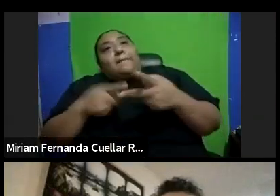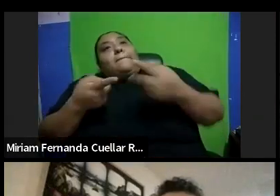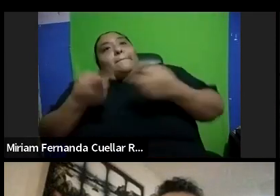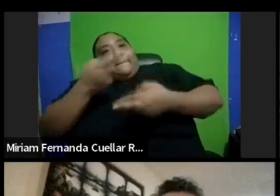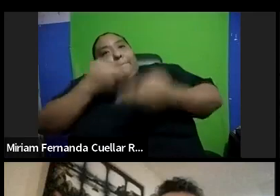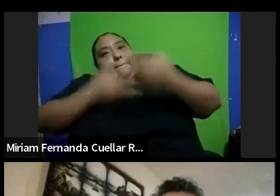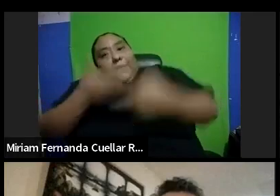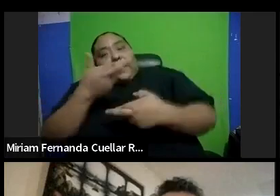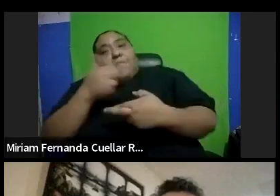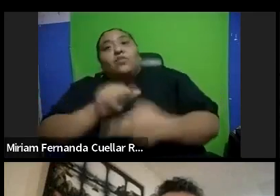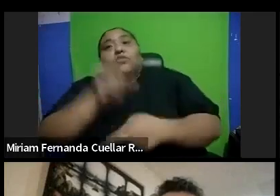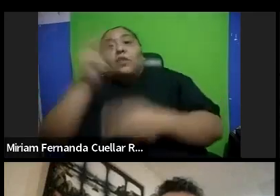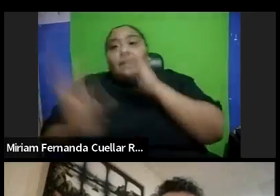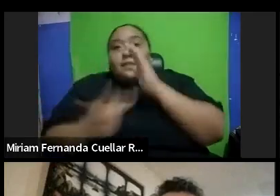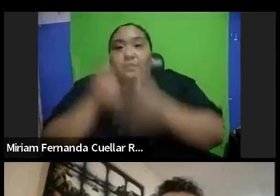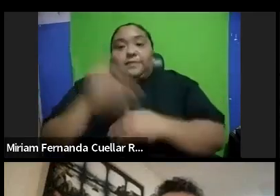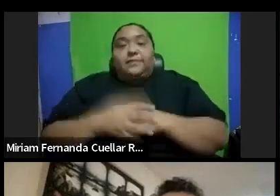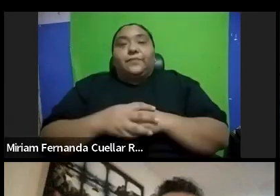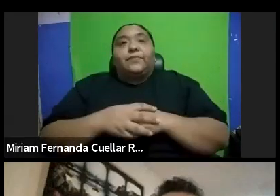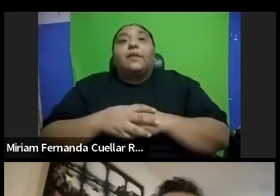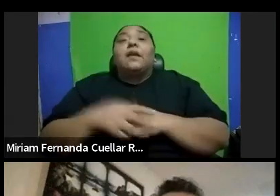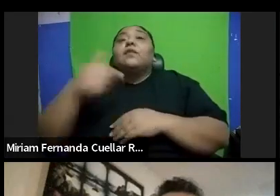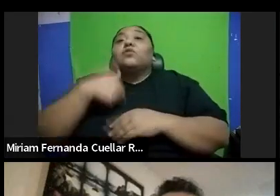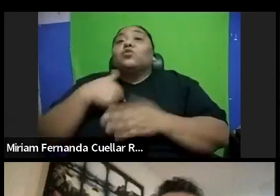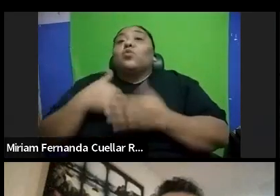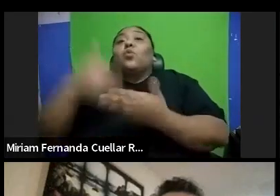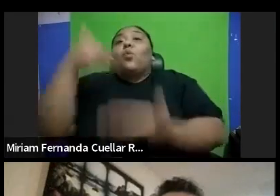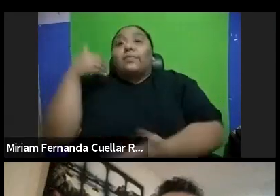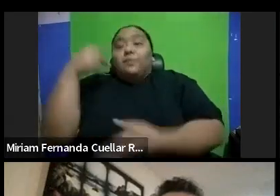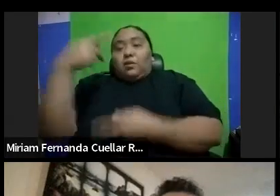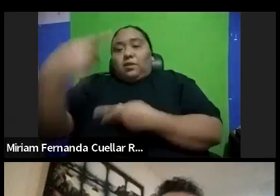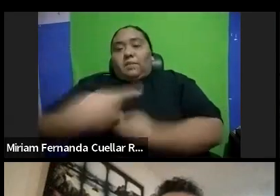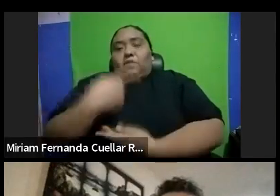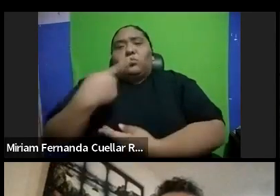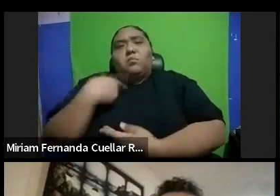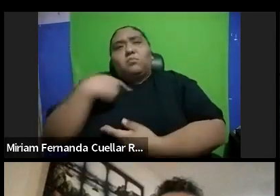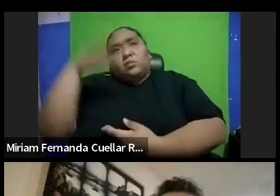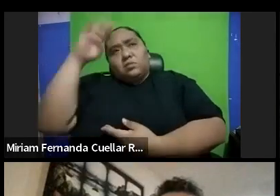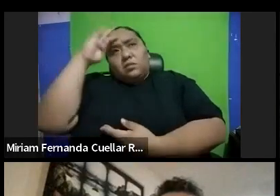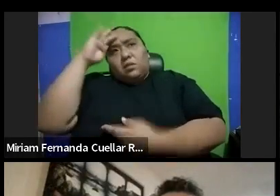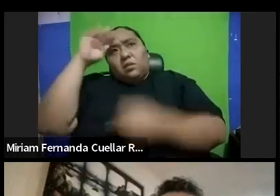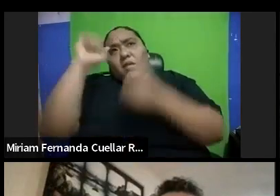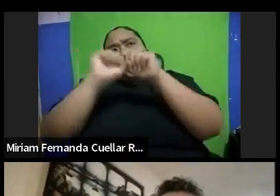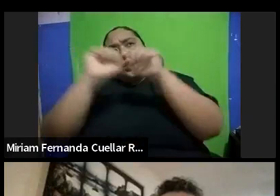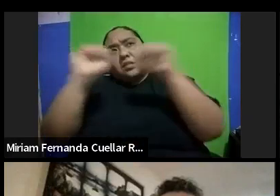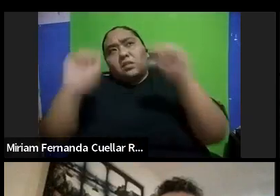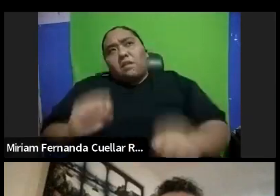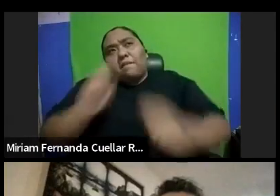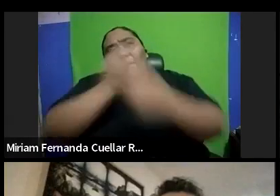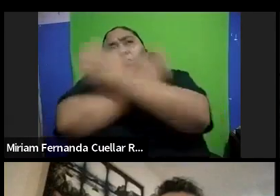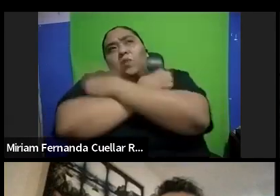bien. Ahora bien, es una pregunta bien, una pregunta que yo me hice algunas veces: si el sistema educativo está muy mal